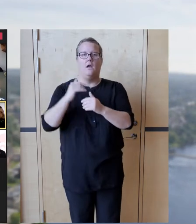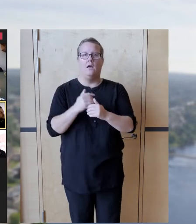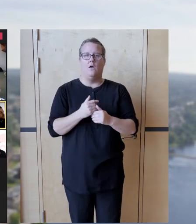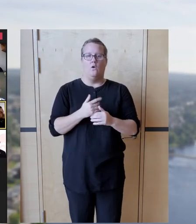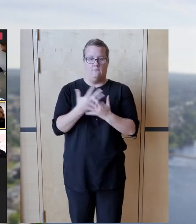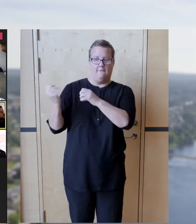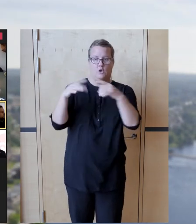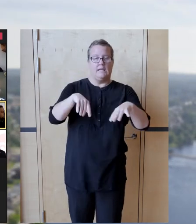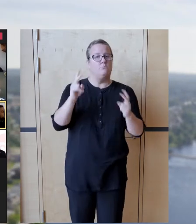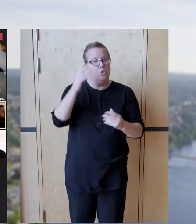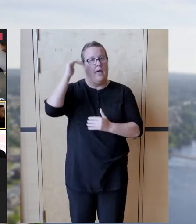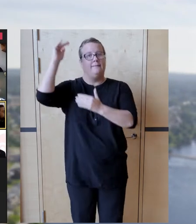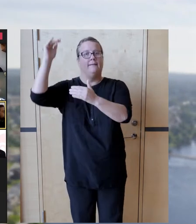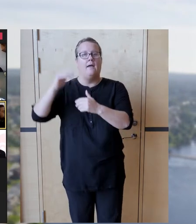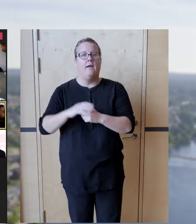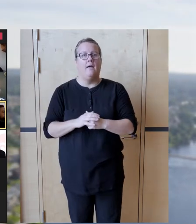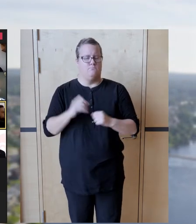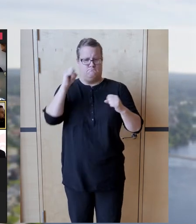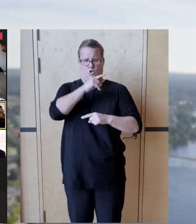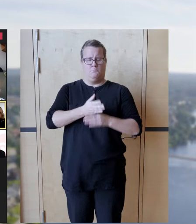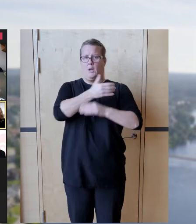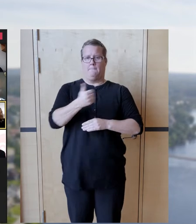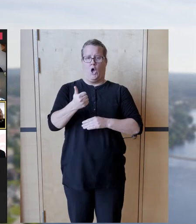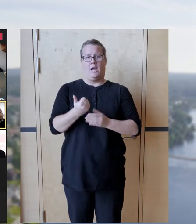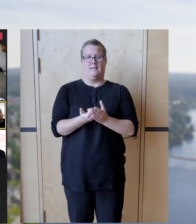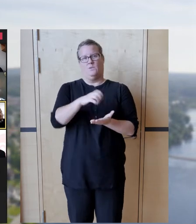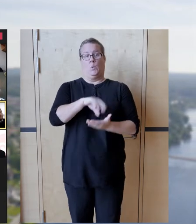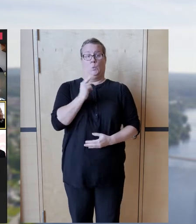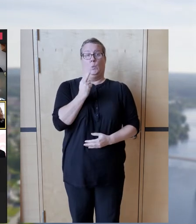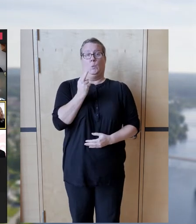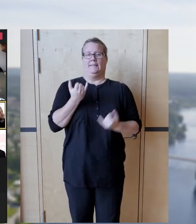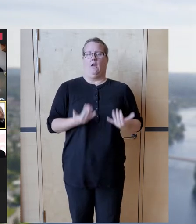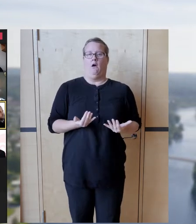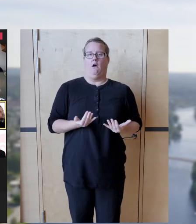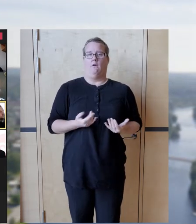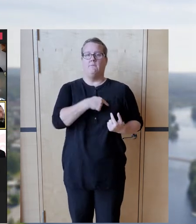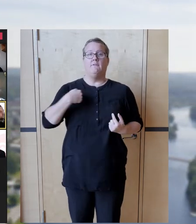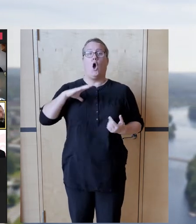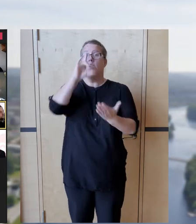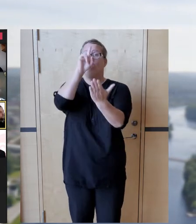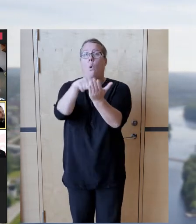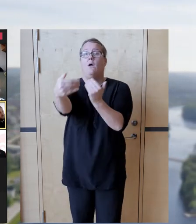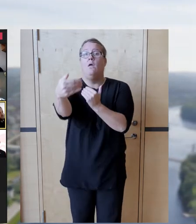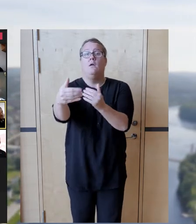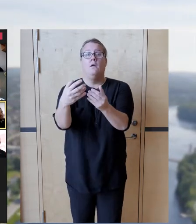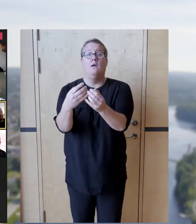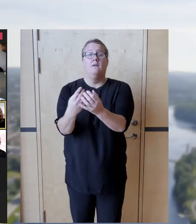Bygga efter där Vi står i dag när man sätter ett mål som skall vara att man växer utan då måste det vara med Också i den här